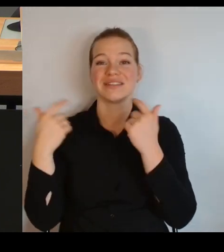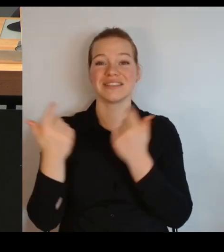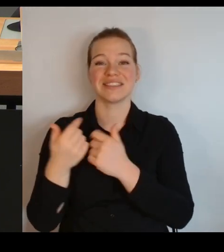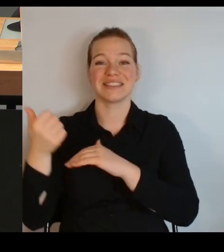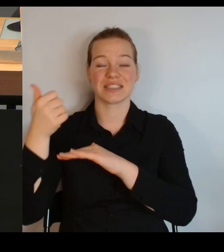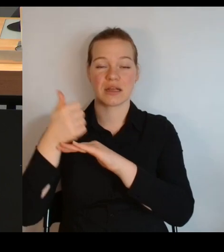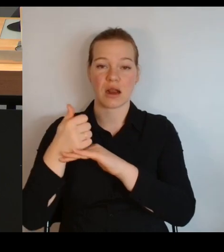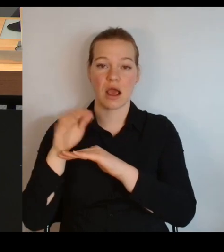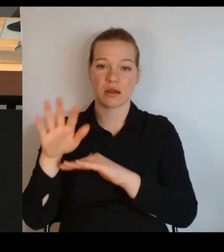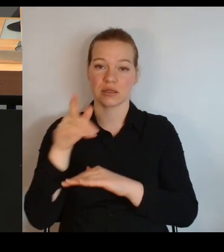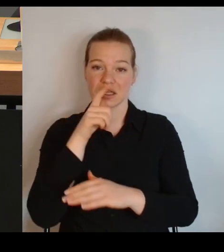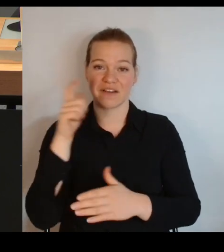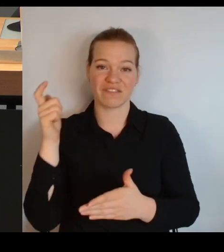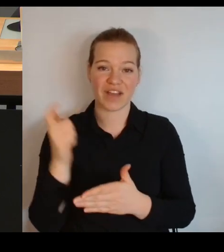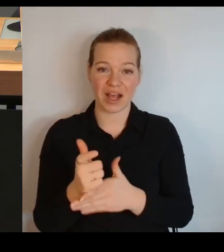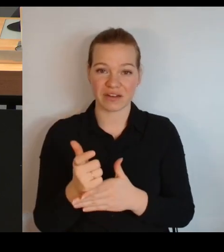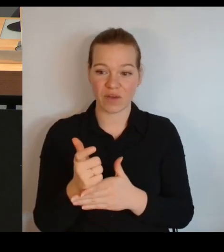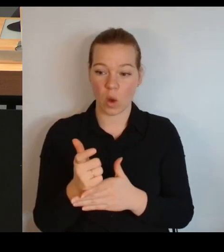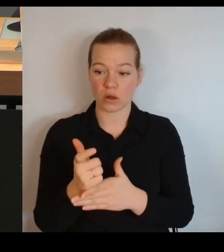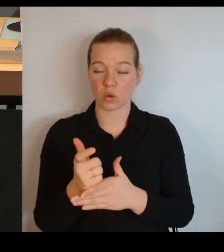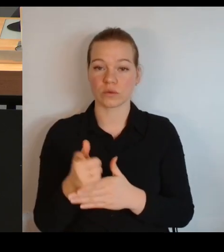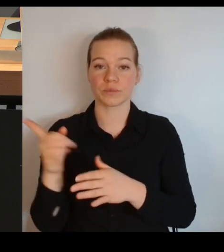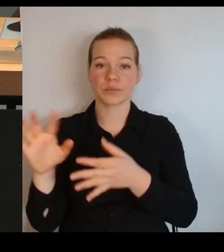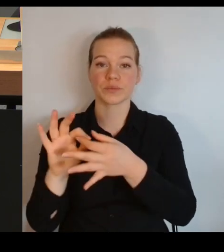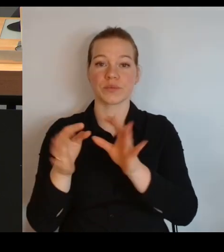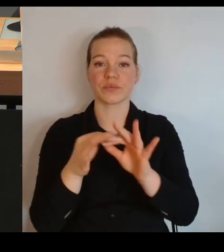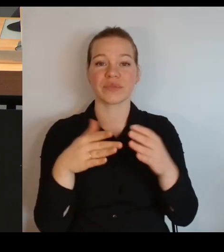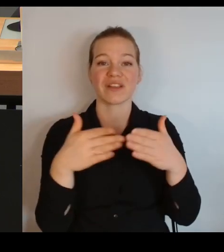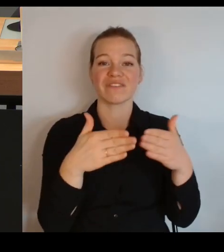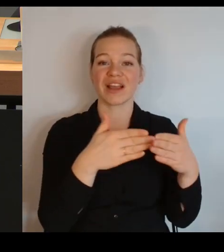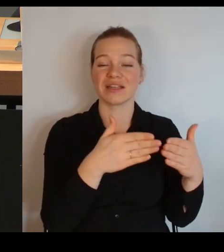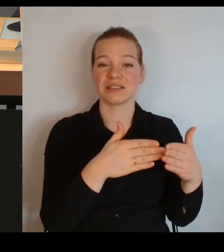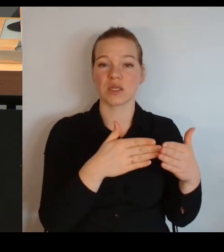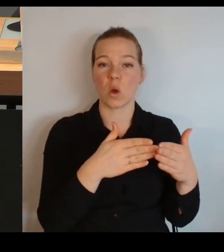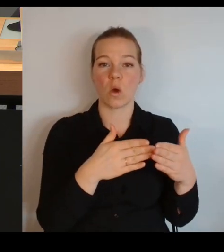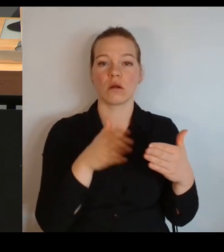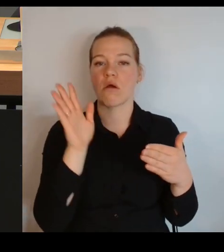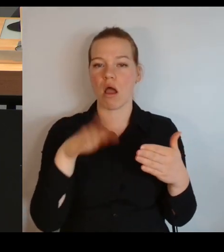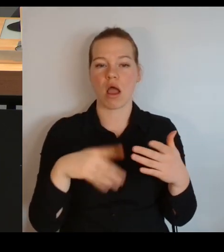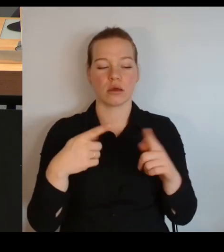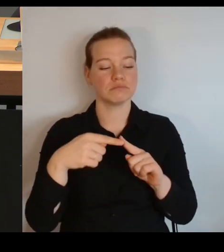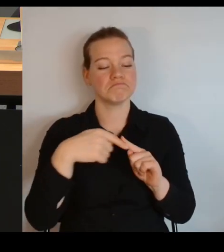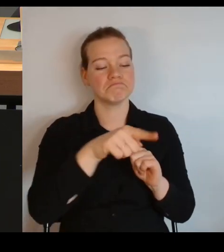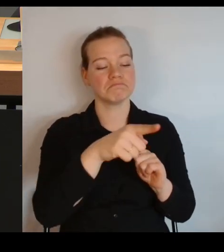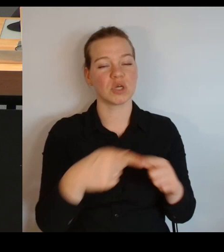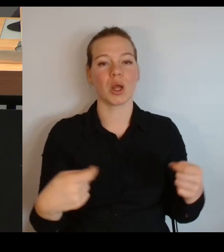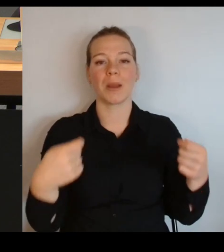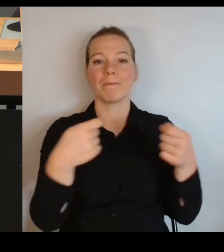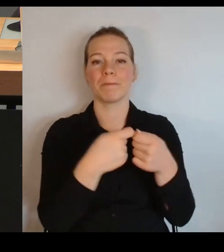auf den Bund geschoben. Bereits von Antragstellern zitierten Urteil des Bundessozialgerichts